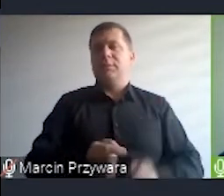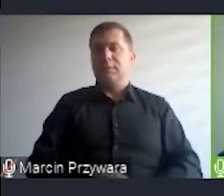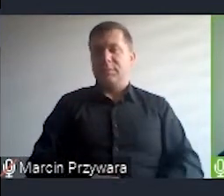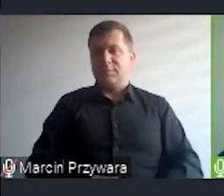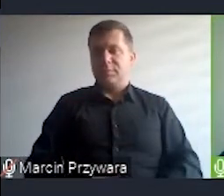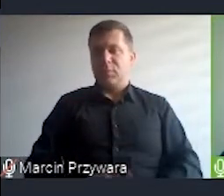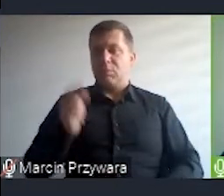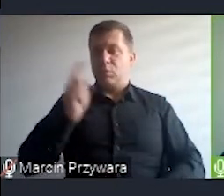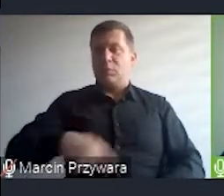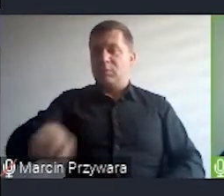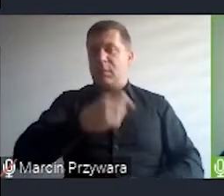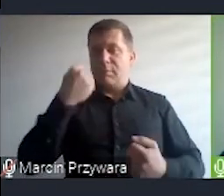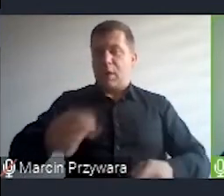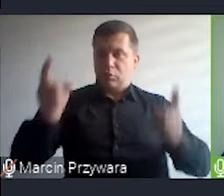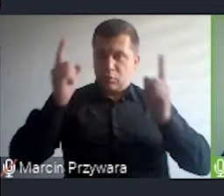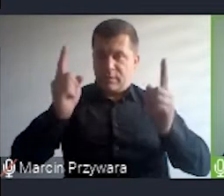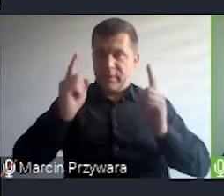I na to musicie Państwo bardzo uważać.